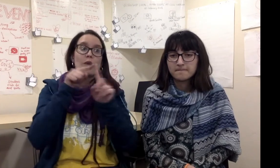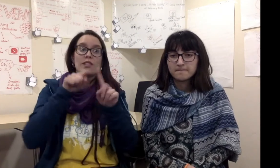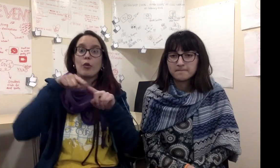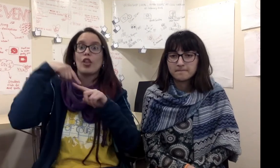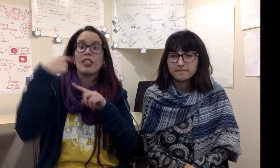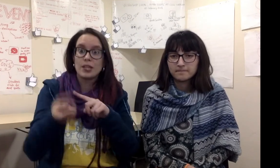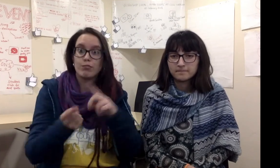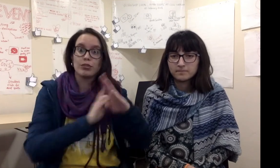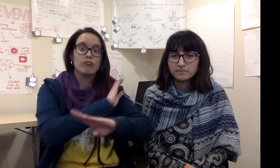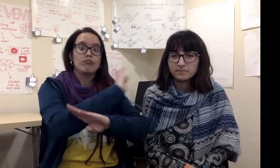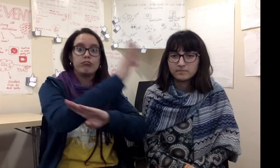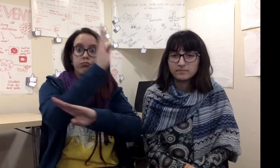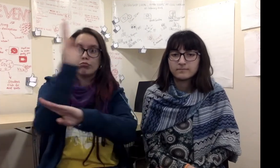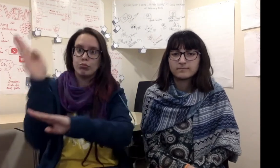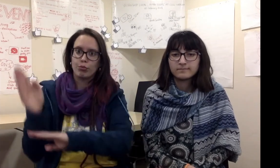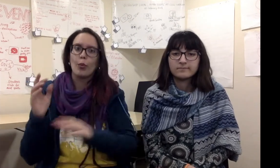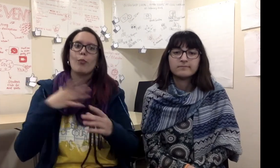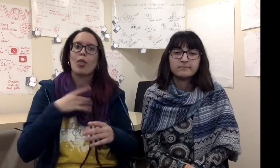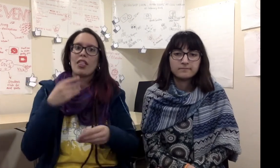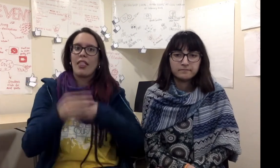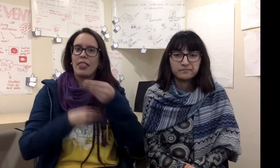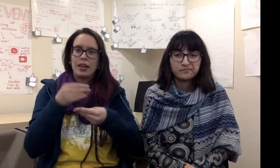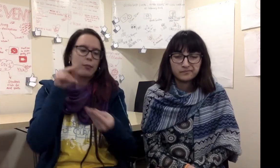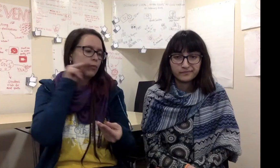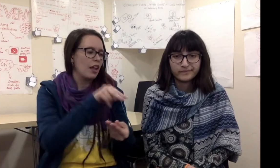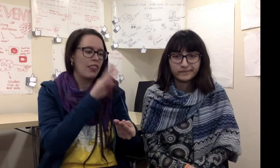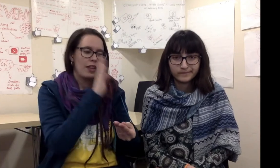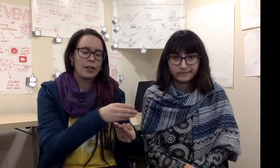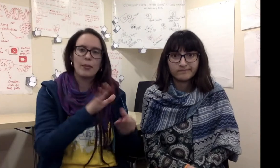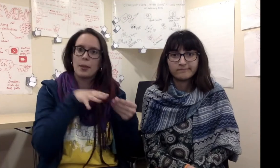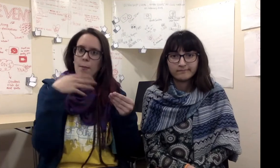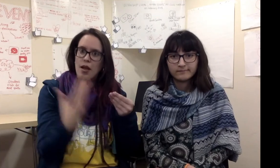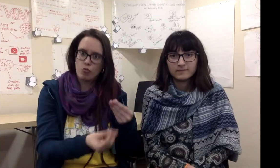Con el objetivo de que se pueda consultar directamente en las visitas y actividades que se organicen.